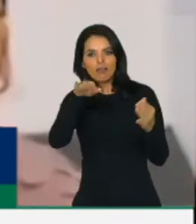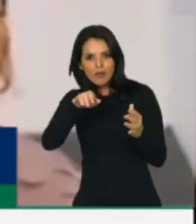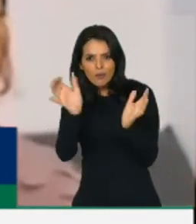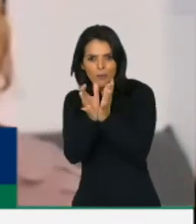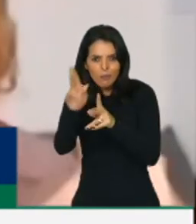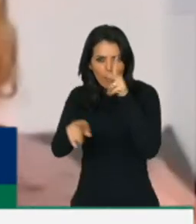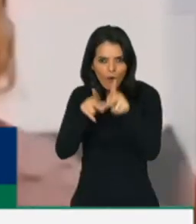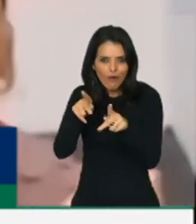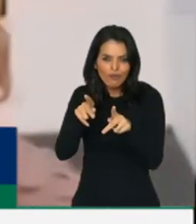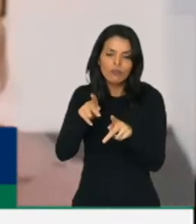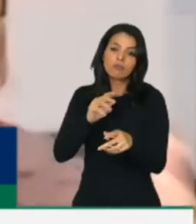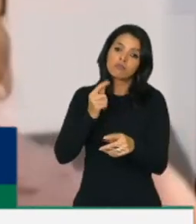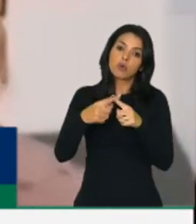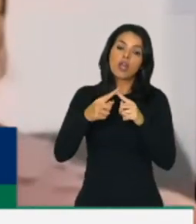APROVAR O AUXÍLIO-EMERGENCIAL DE 150 REAIS. QUANDO O GÁS DE